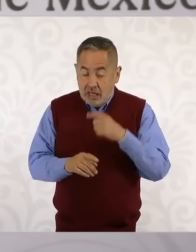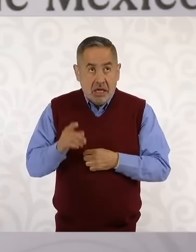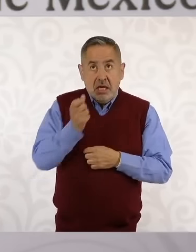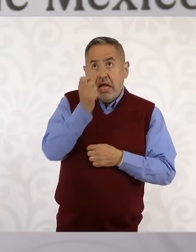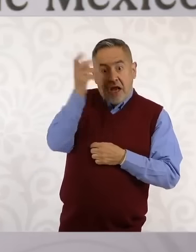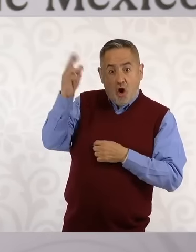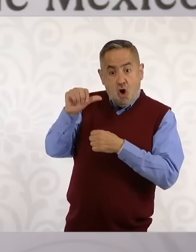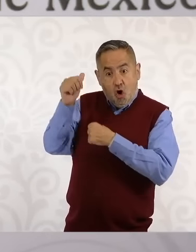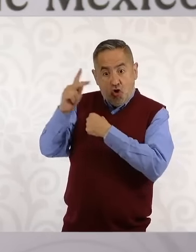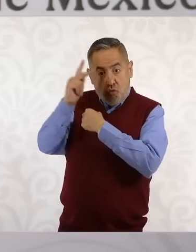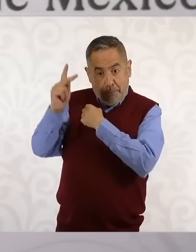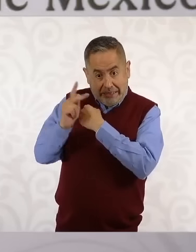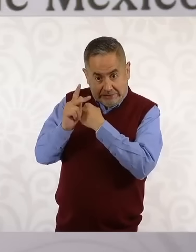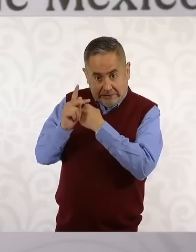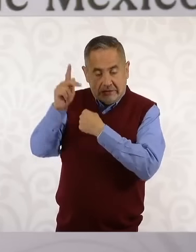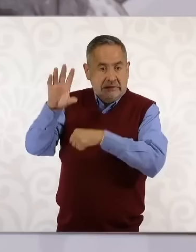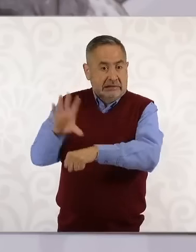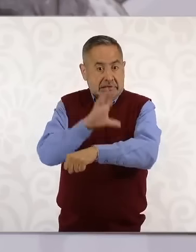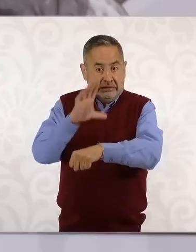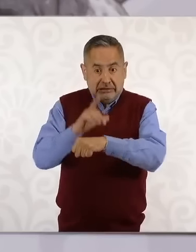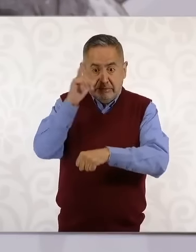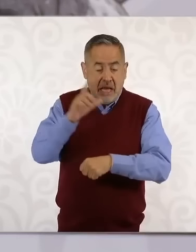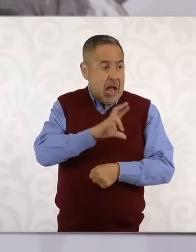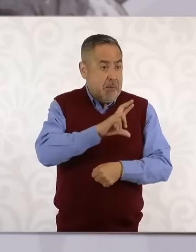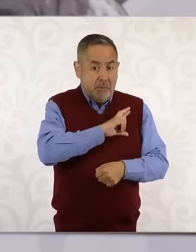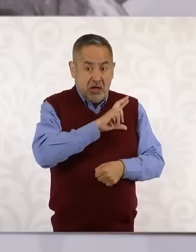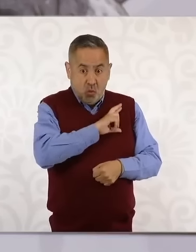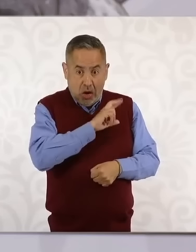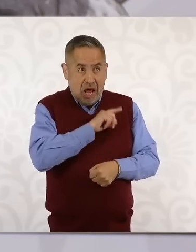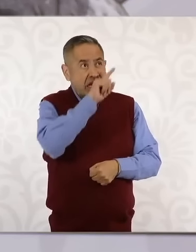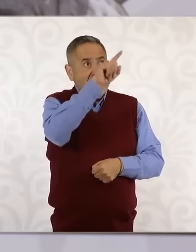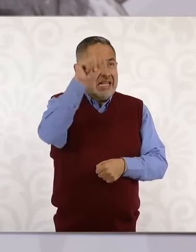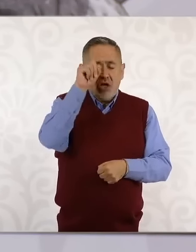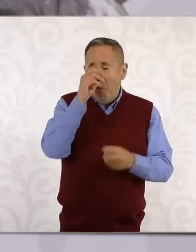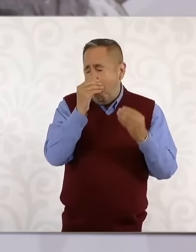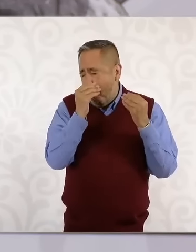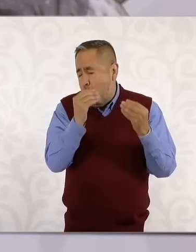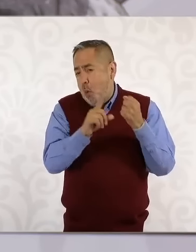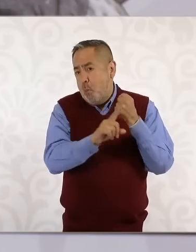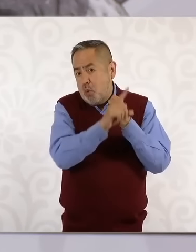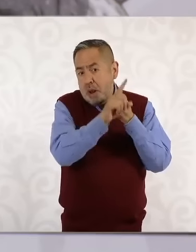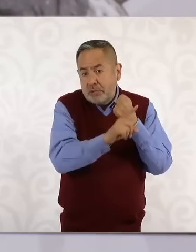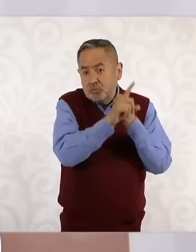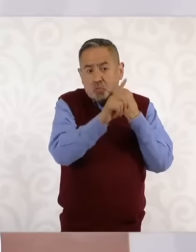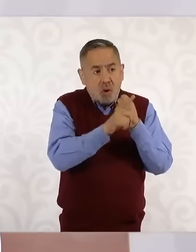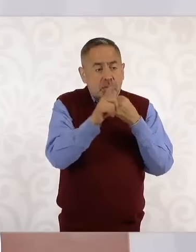eléctrico y sistemas eléctricos totalmente privado tienen muchos problemas técnicos y de